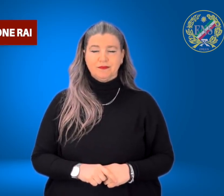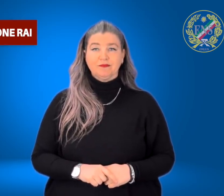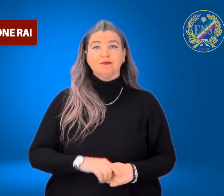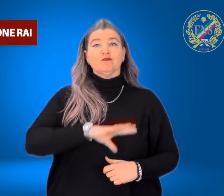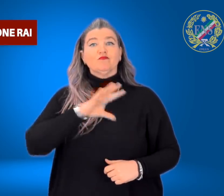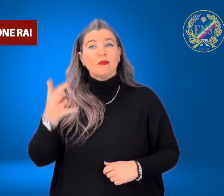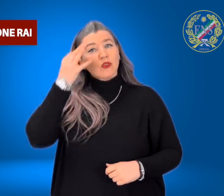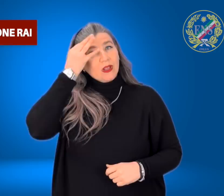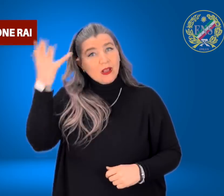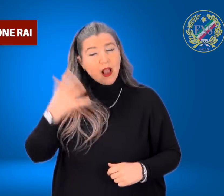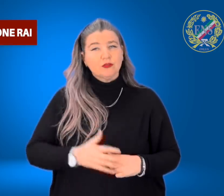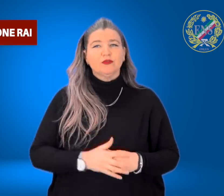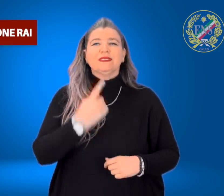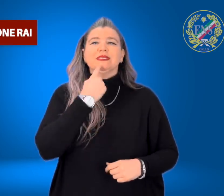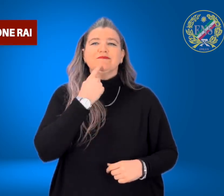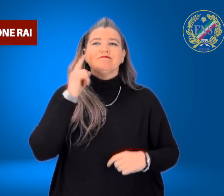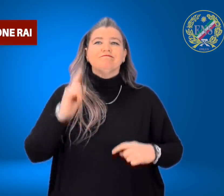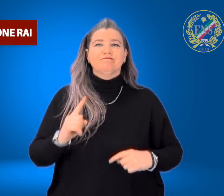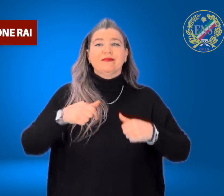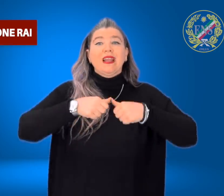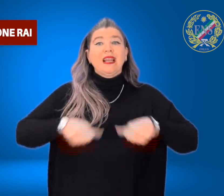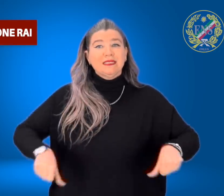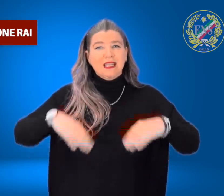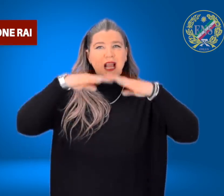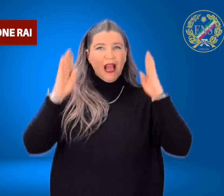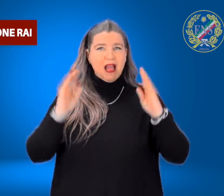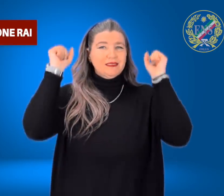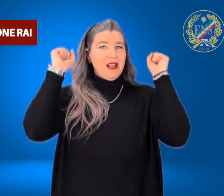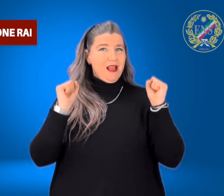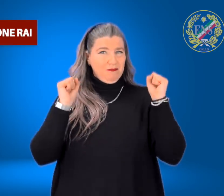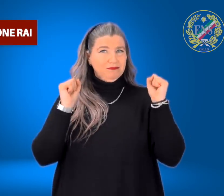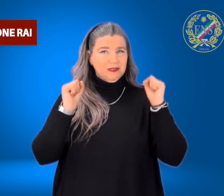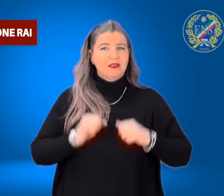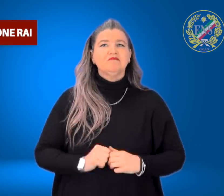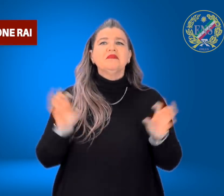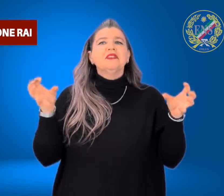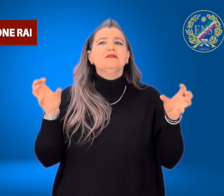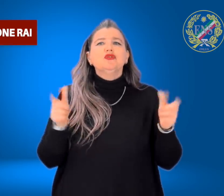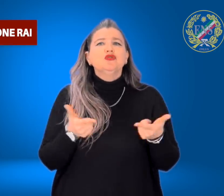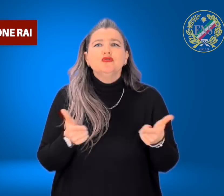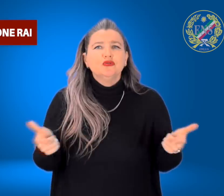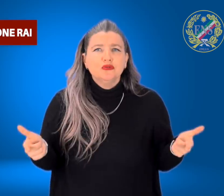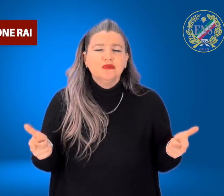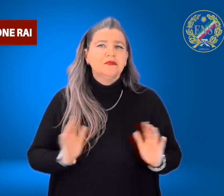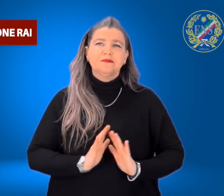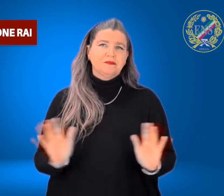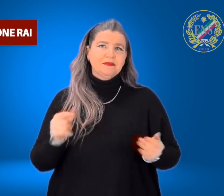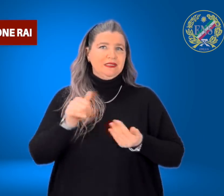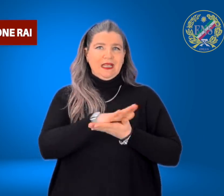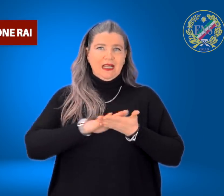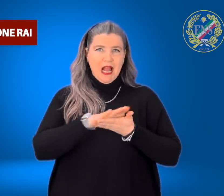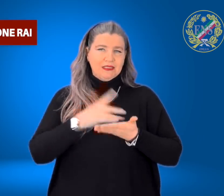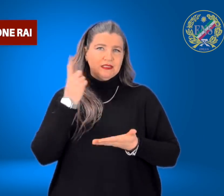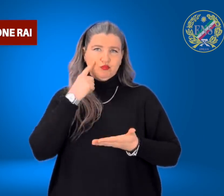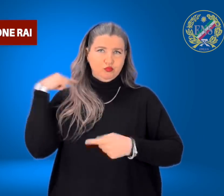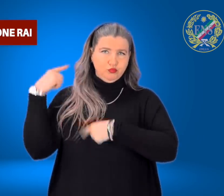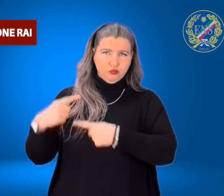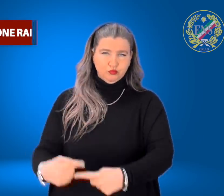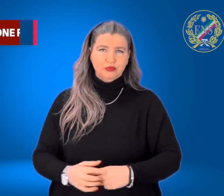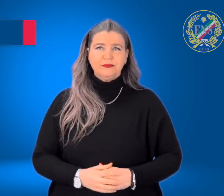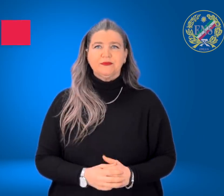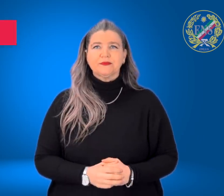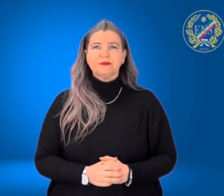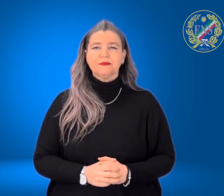Chi non la televisione in casa di residenza non paga il canone RAI come fino adesso.